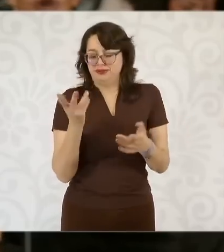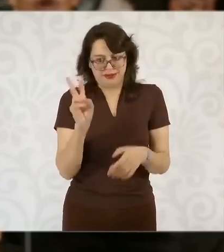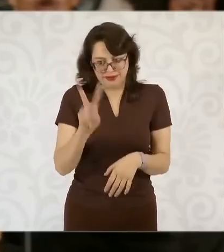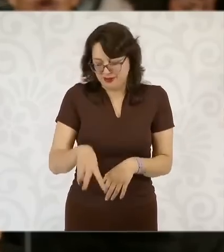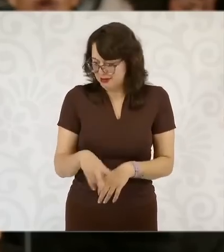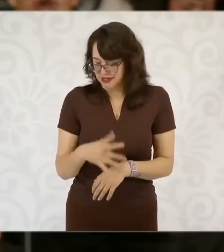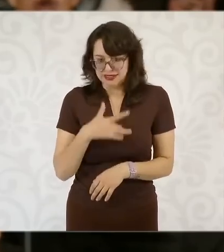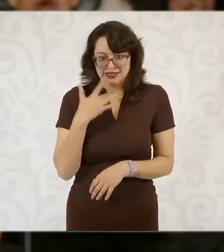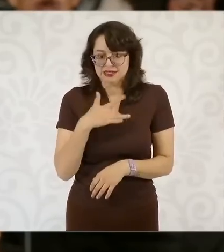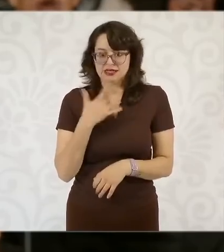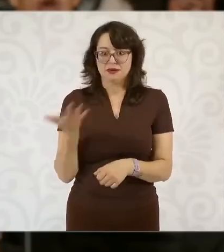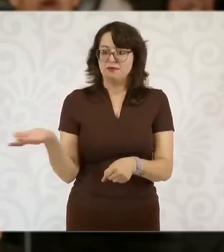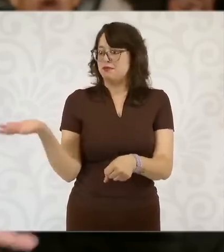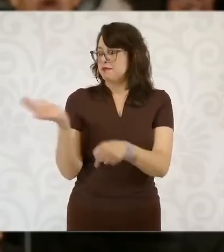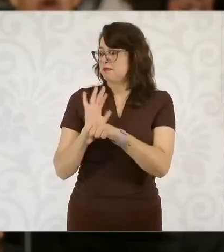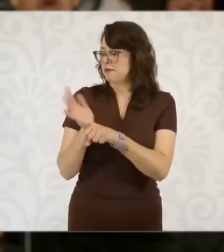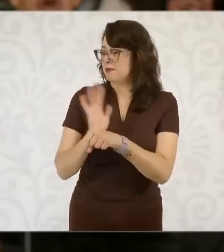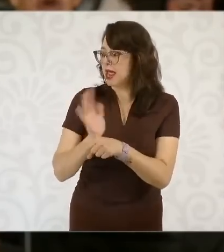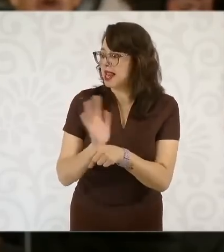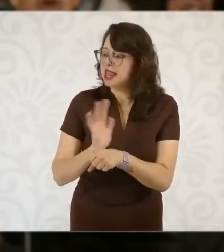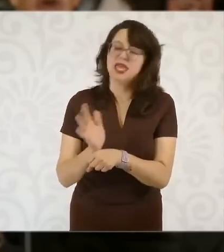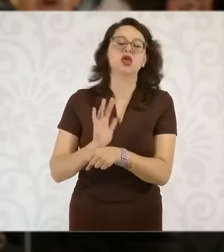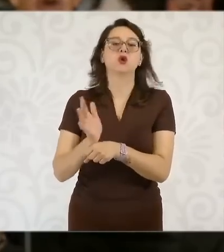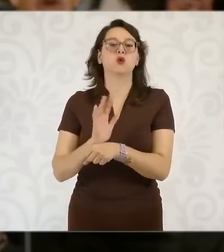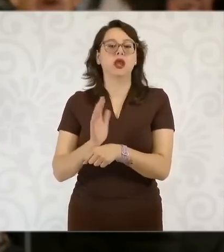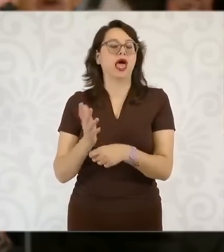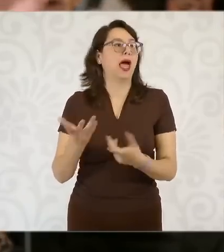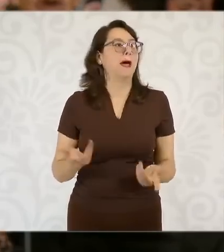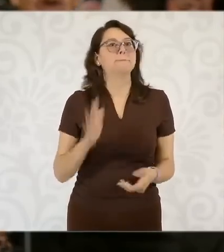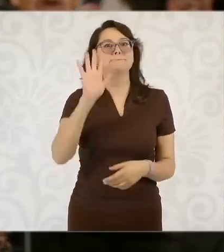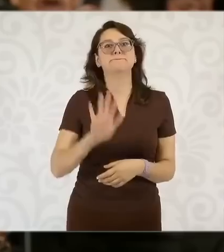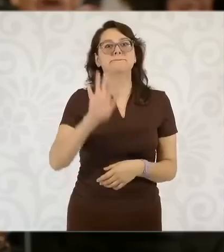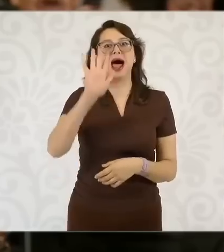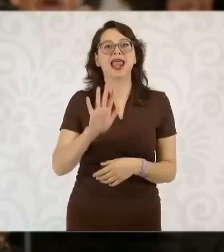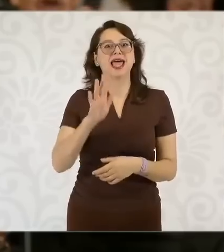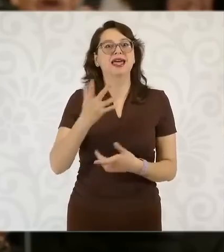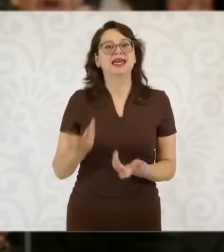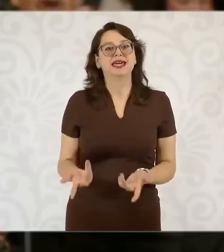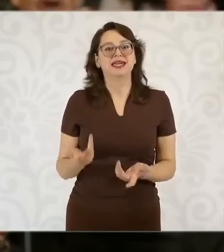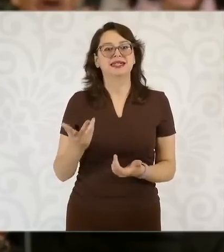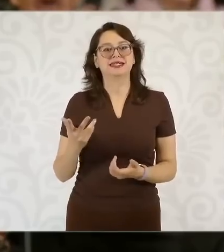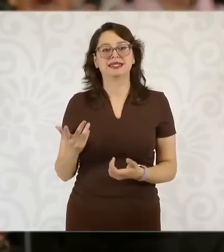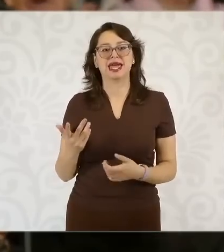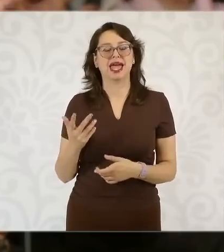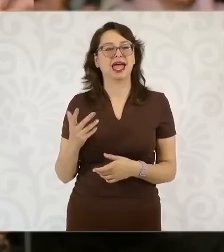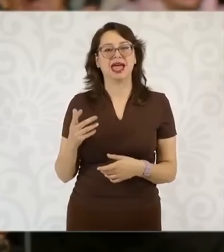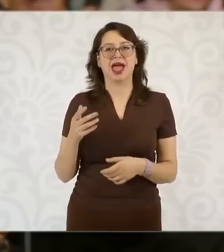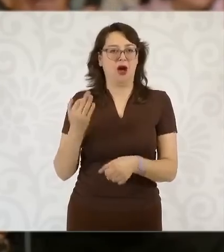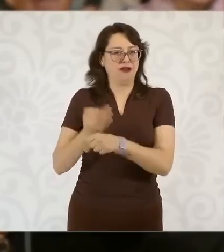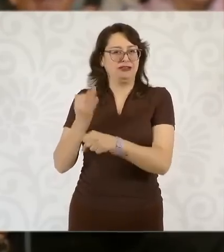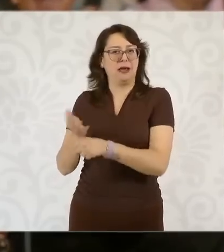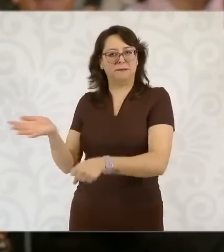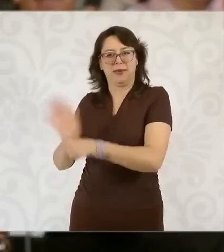de Marvel si como está pasando Capitán América que el presidente está manipulado o sea vi la película